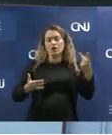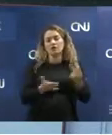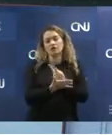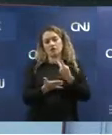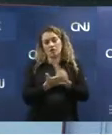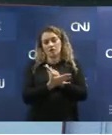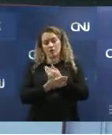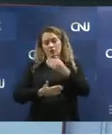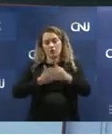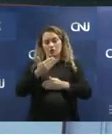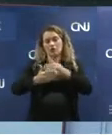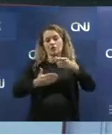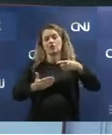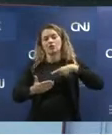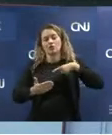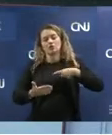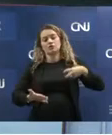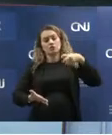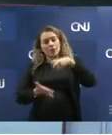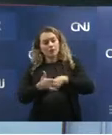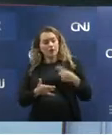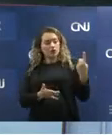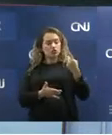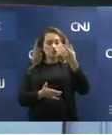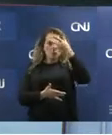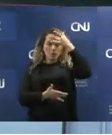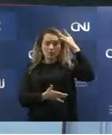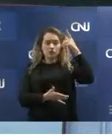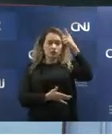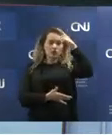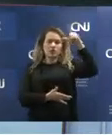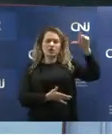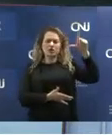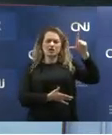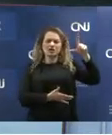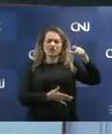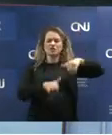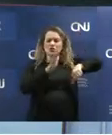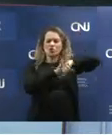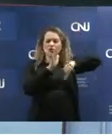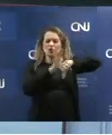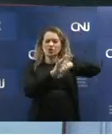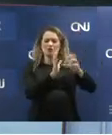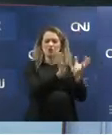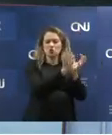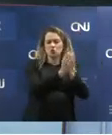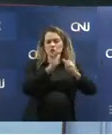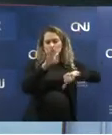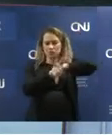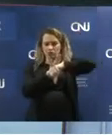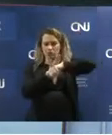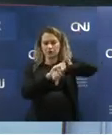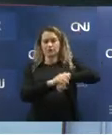de um dos líderes de uma conhecida facção criminosa. E aqui eu trago que, segundo o parecer do de MF,